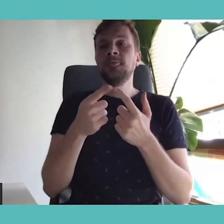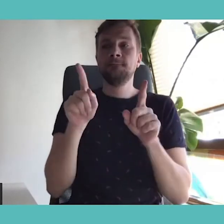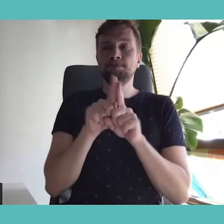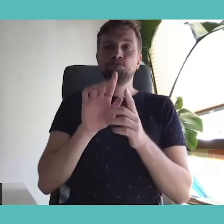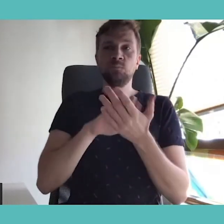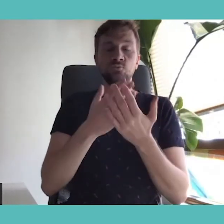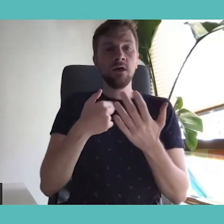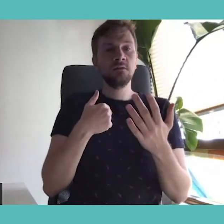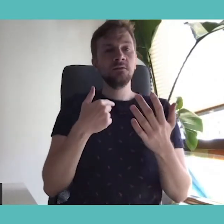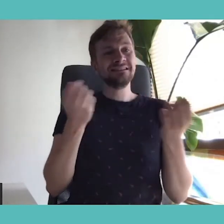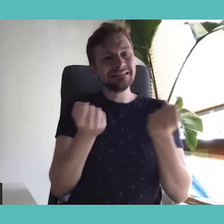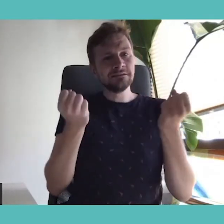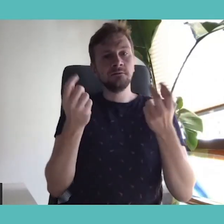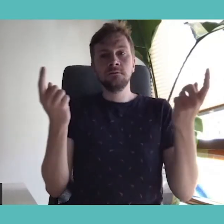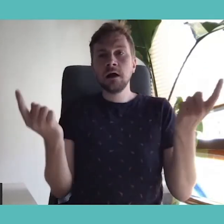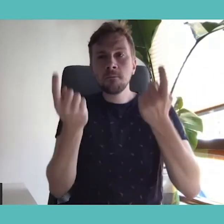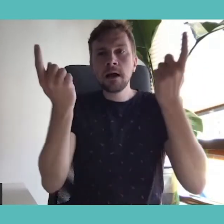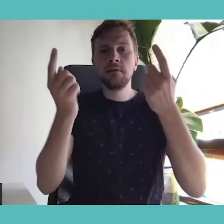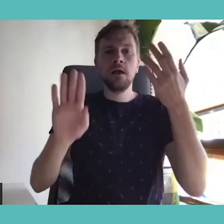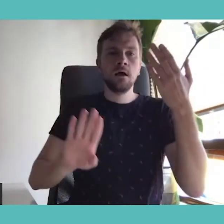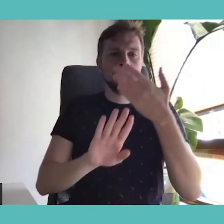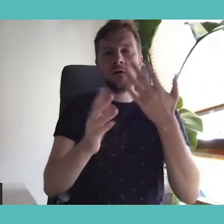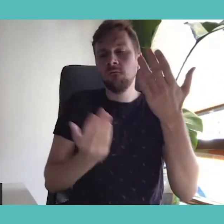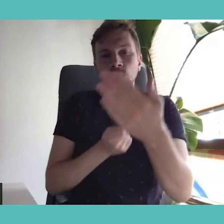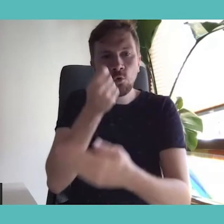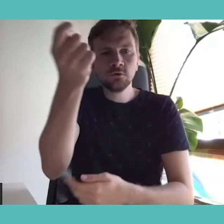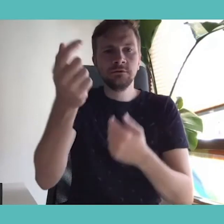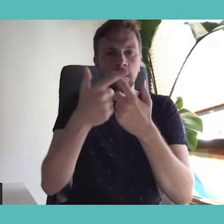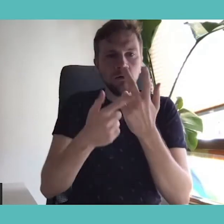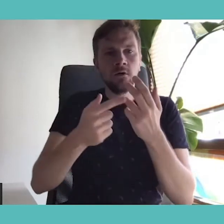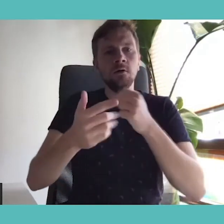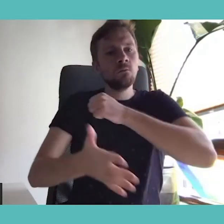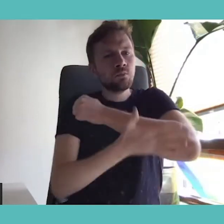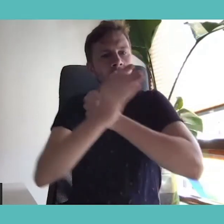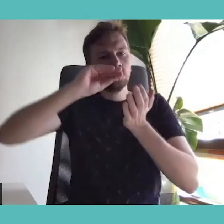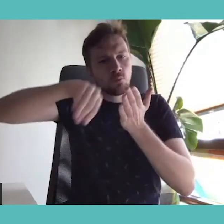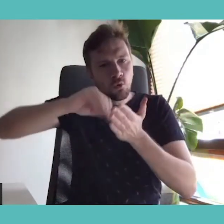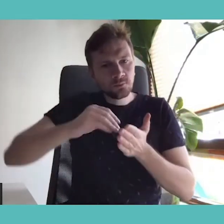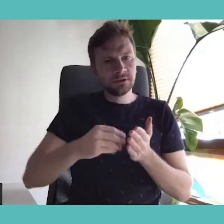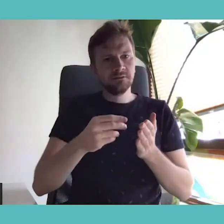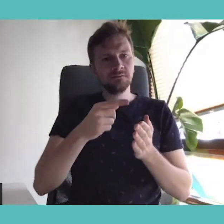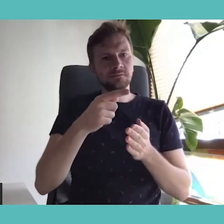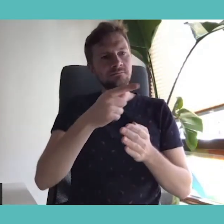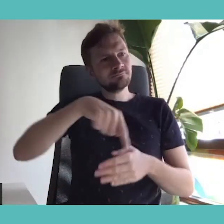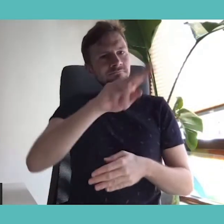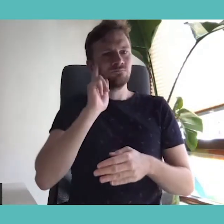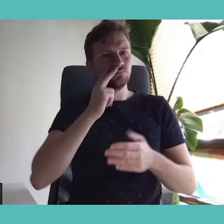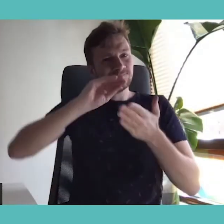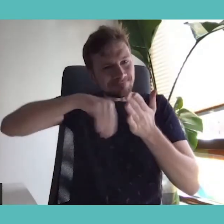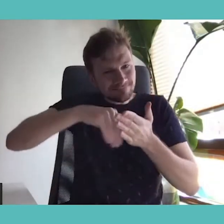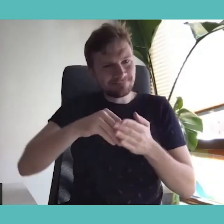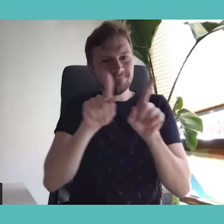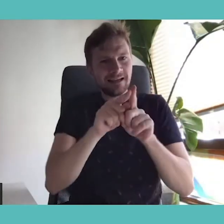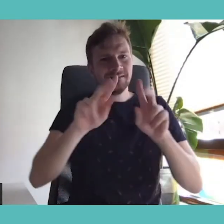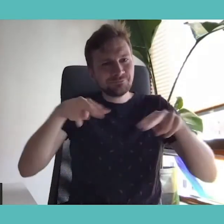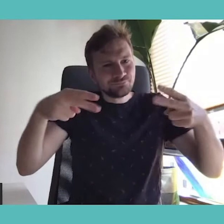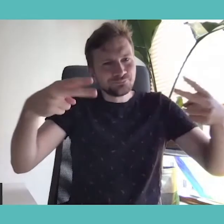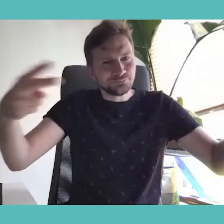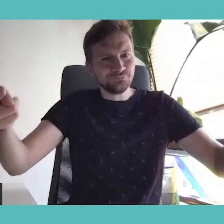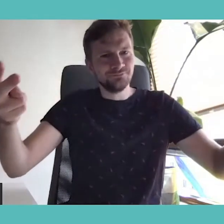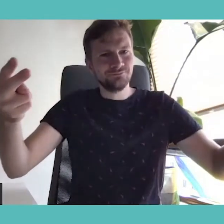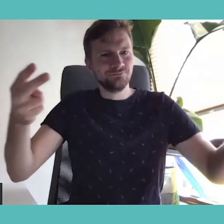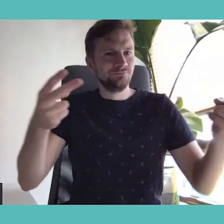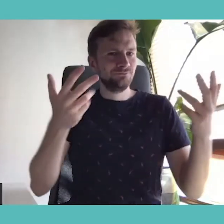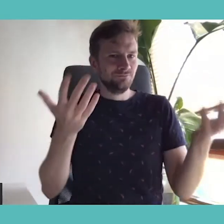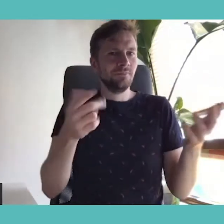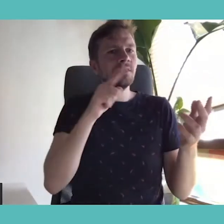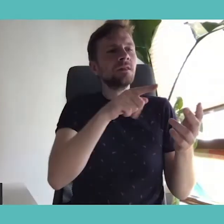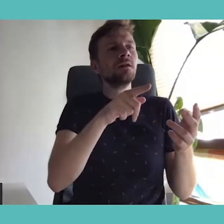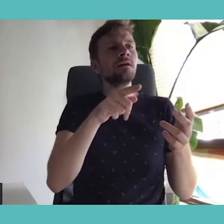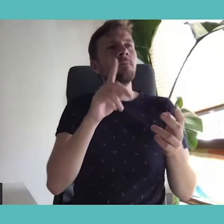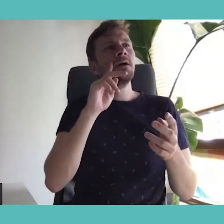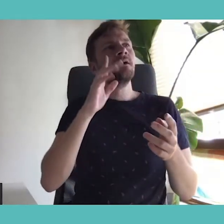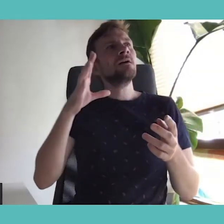Staram się robić kampanię, szukać wsparcia i rozszerzać informacje o tym. Pokazać, że G/głusi potrzebują napisów, tłumaczy, że jest to dla nich ważne.